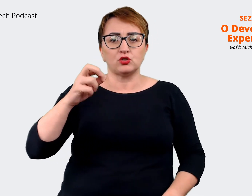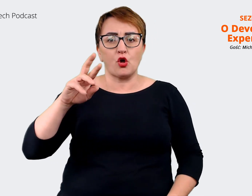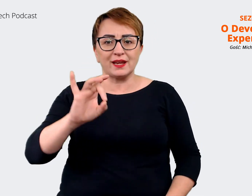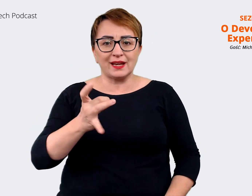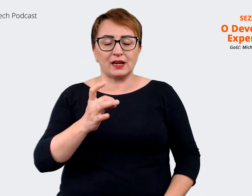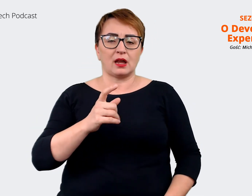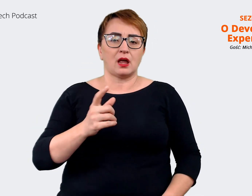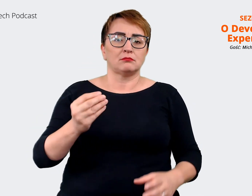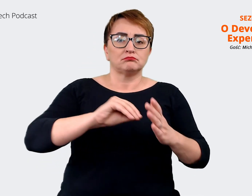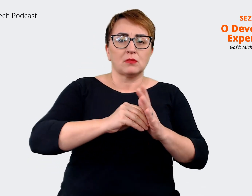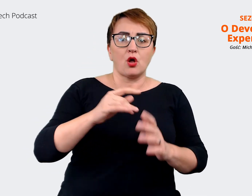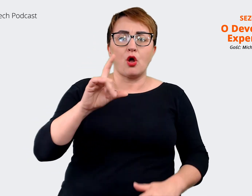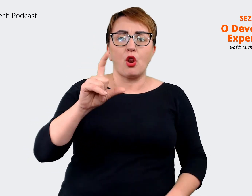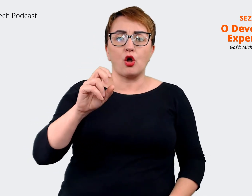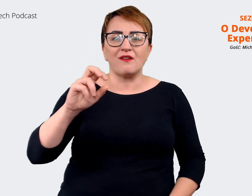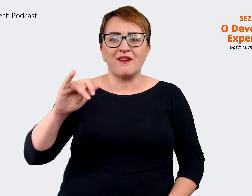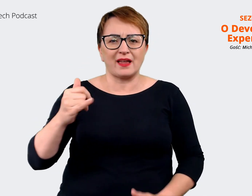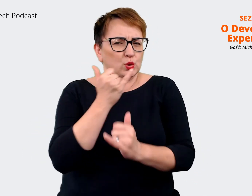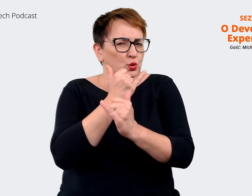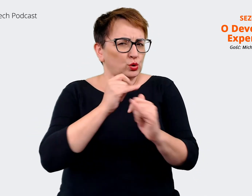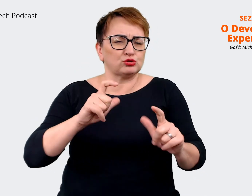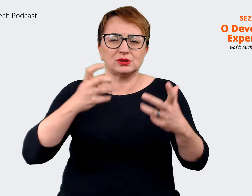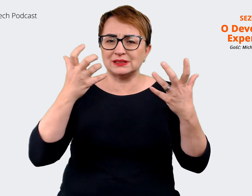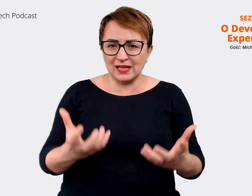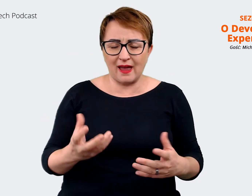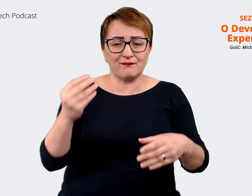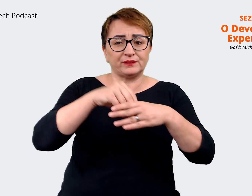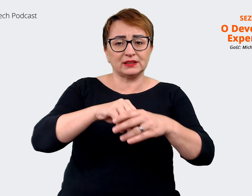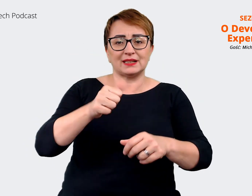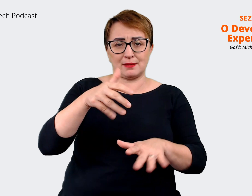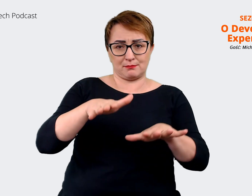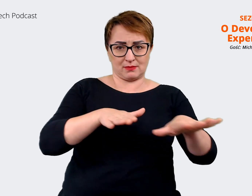możemy sobie wymarzyć. I tak naprawdę wszystko ma w jednym miejscu. Można to nazwać takim w